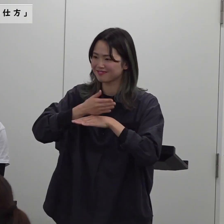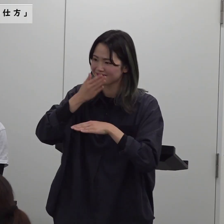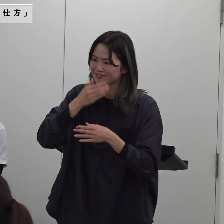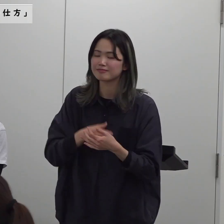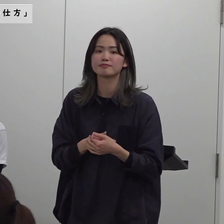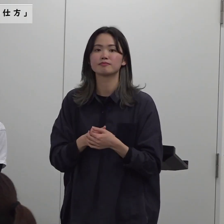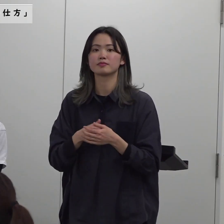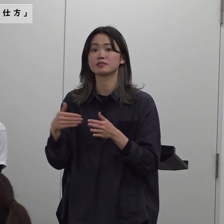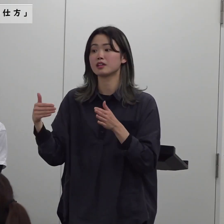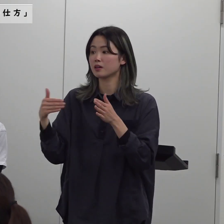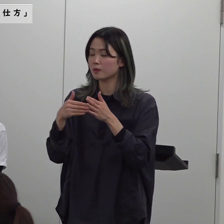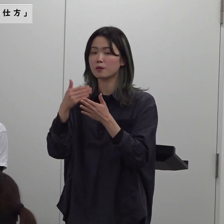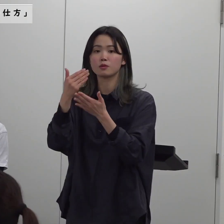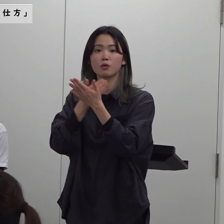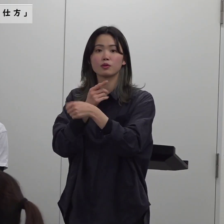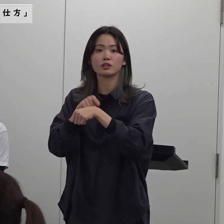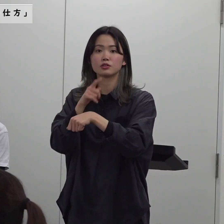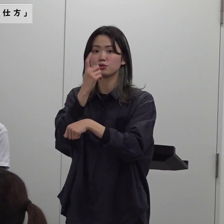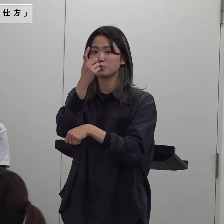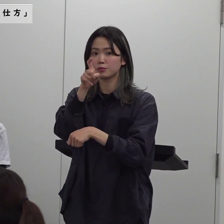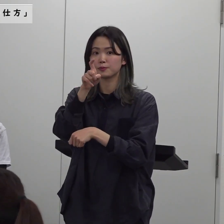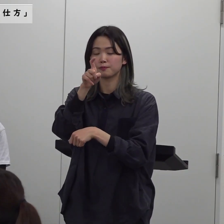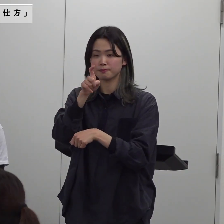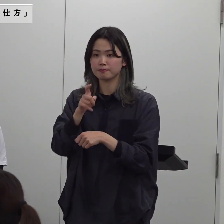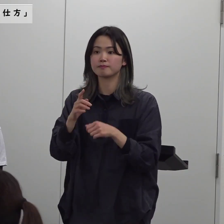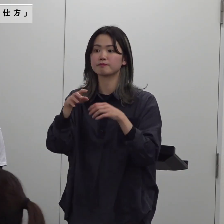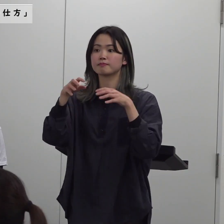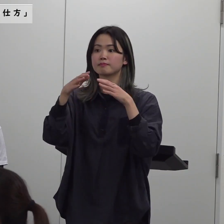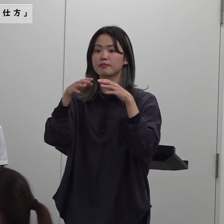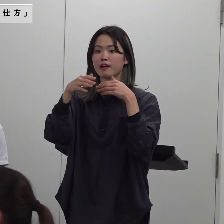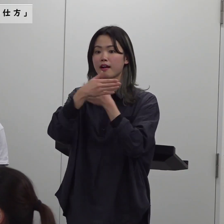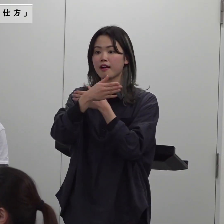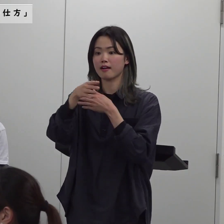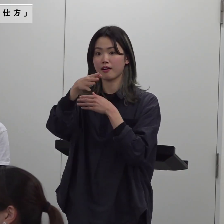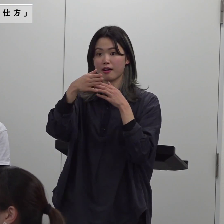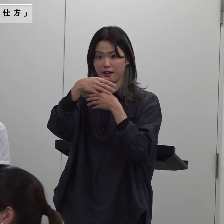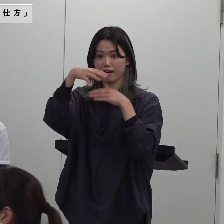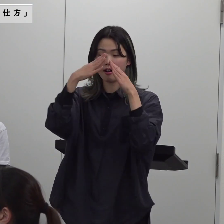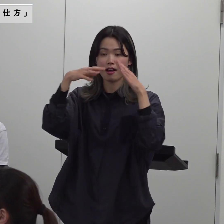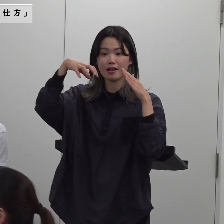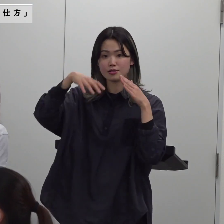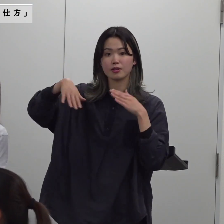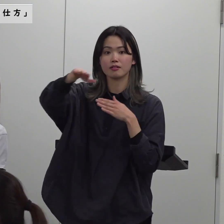最後あと10分なので会場の皆さんから質問いただきたいと思います